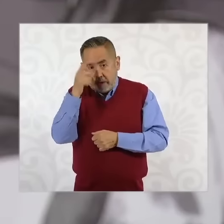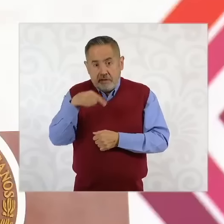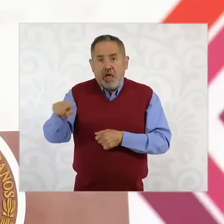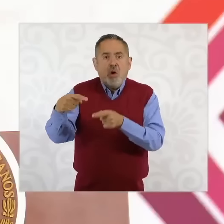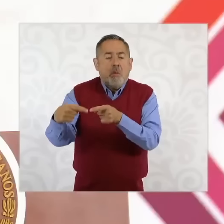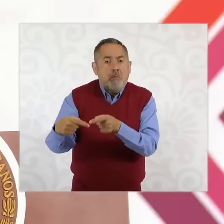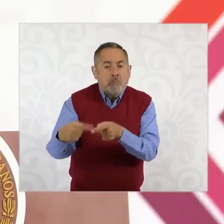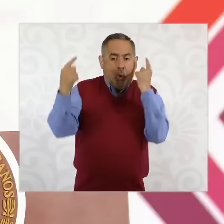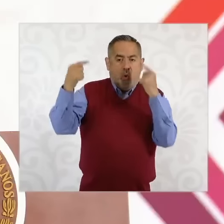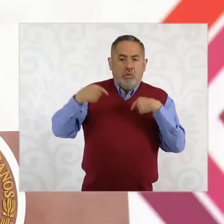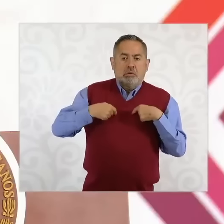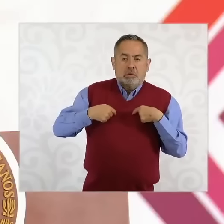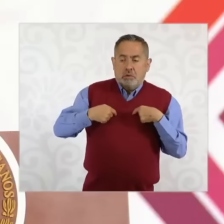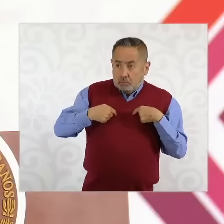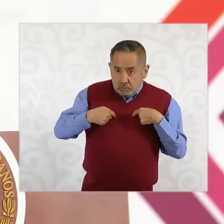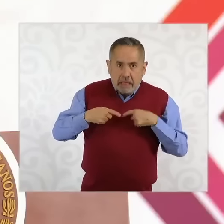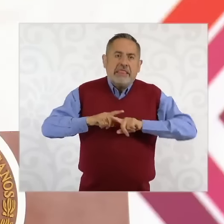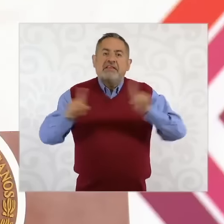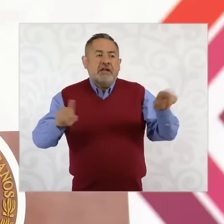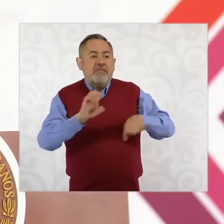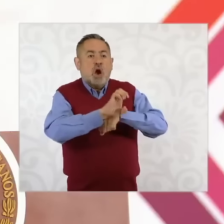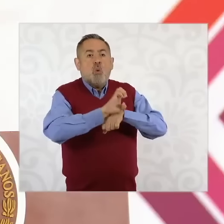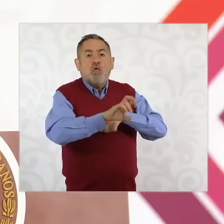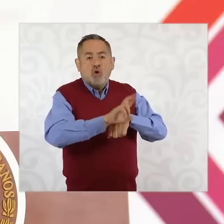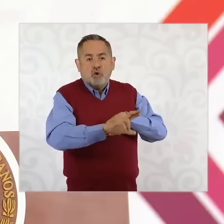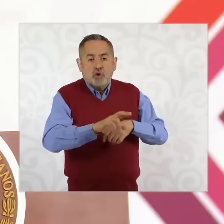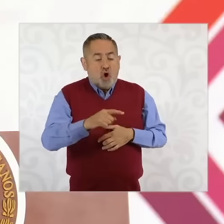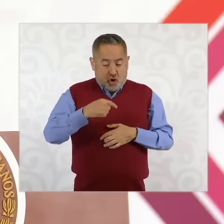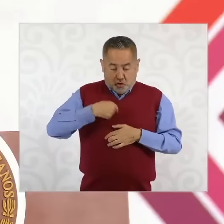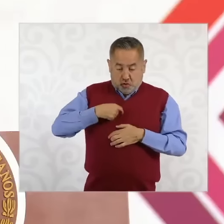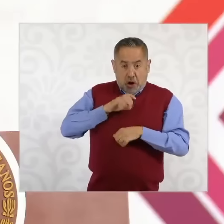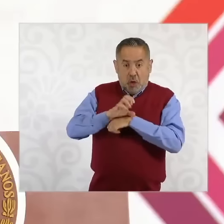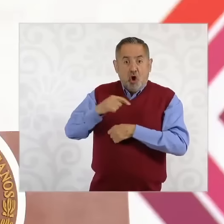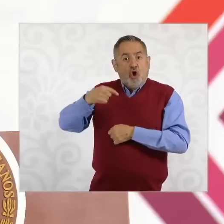con nosotros, distinto al caso de Ecuador. Nosotros rompimos relación porque ellos